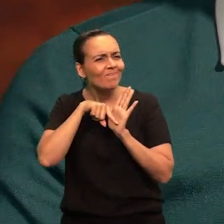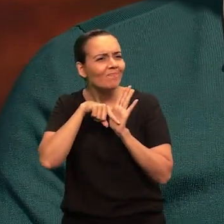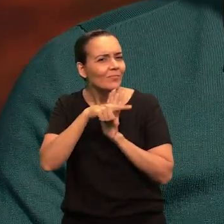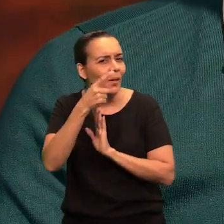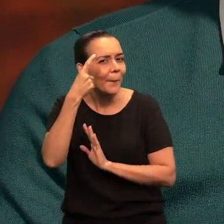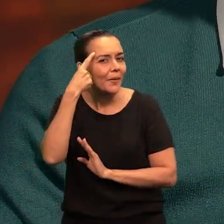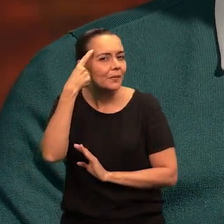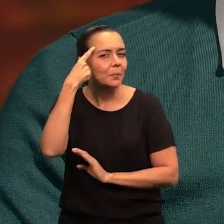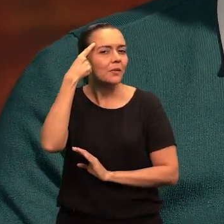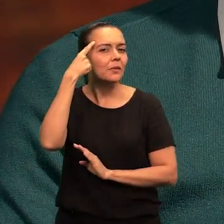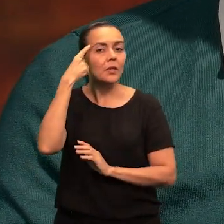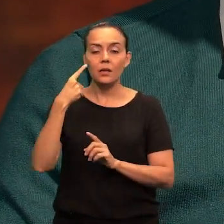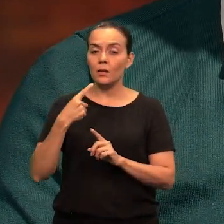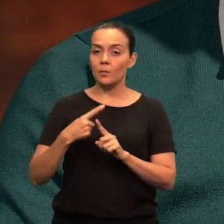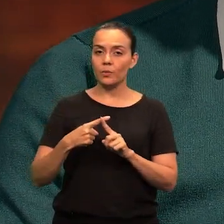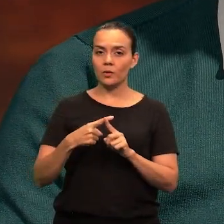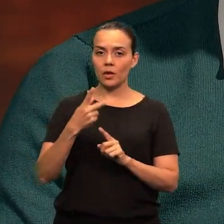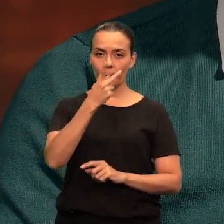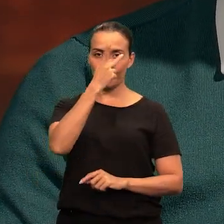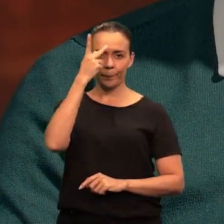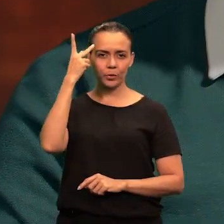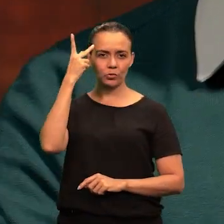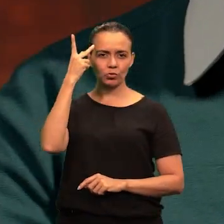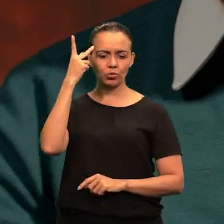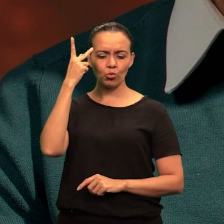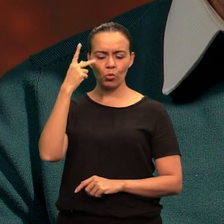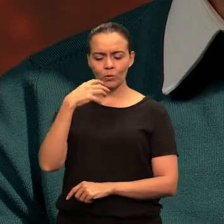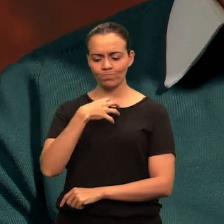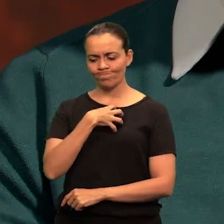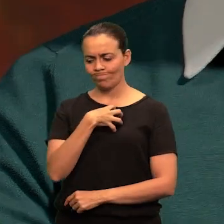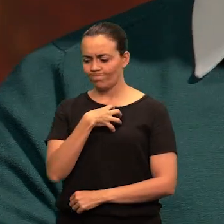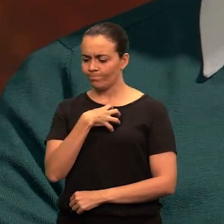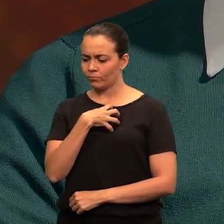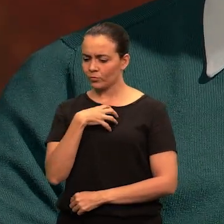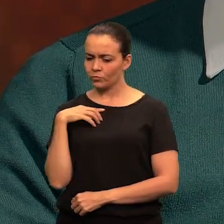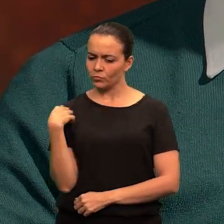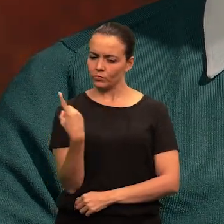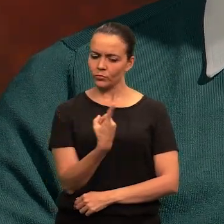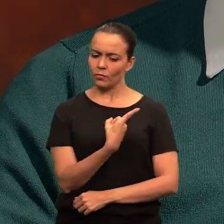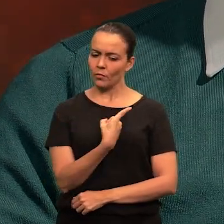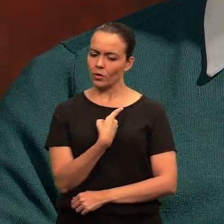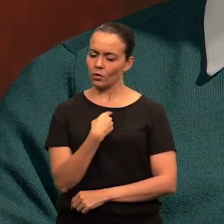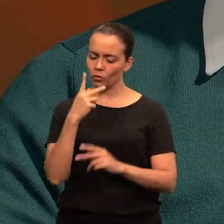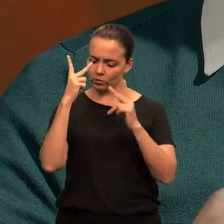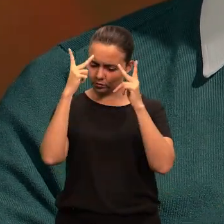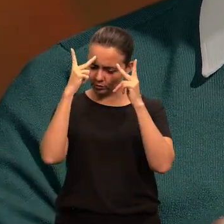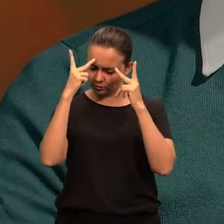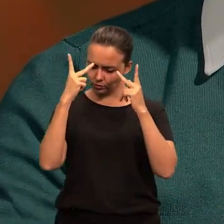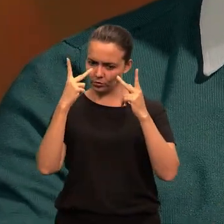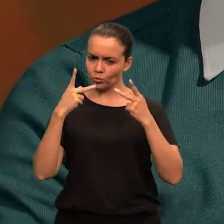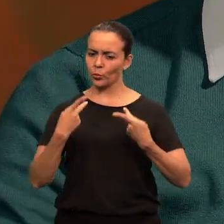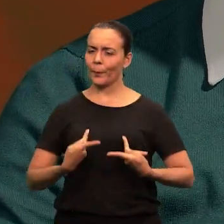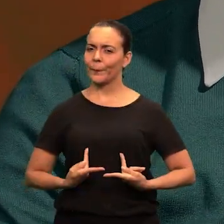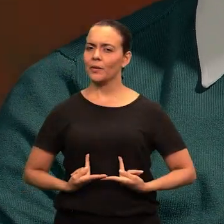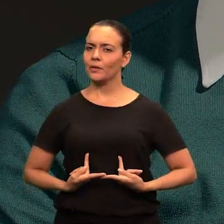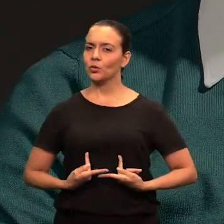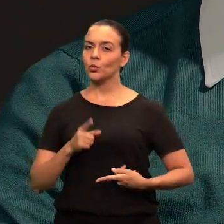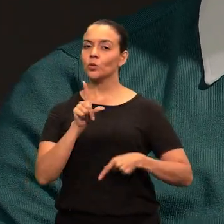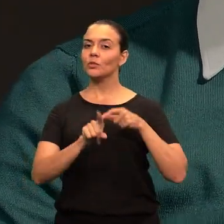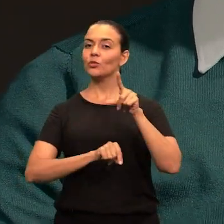Primeiro, porque muitas vezes nós estamos feridos na ideia de que nós podemos fazer todas as nossas escolhas.